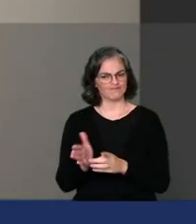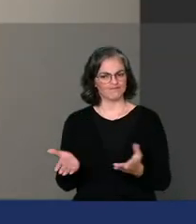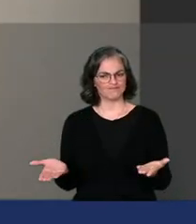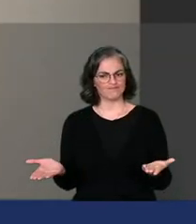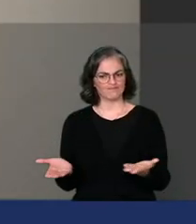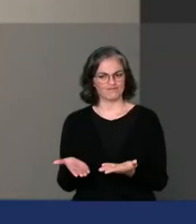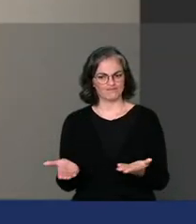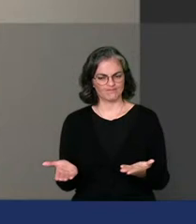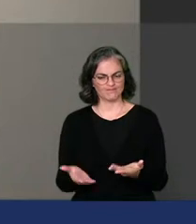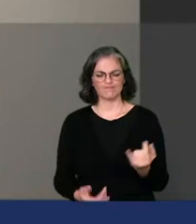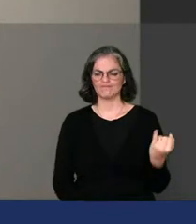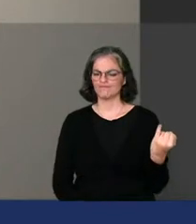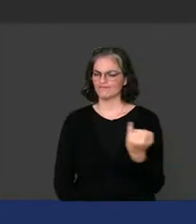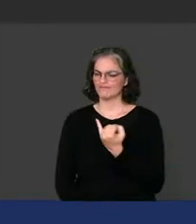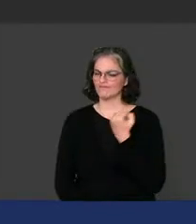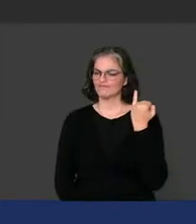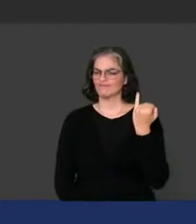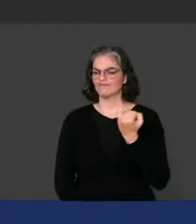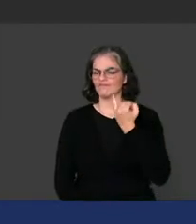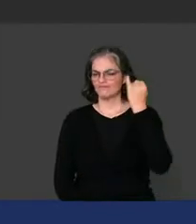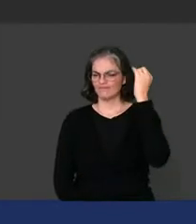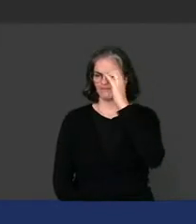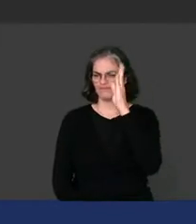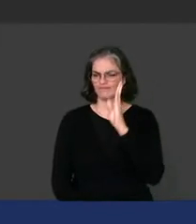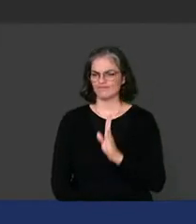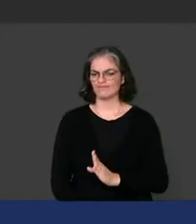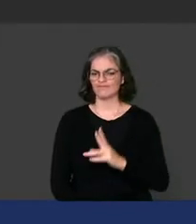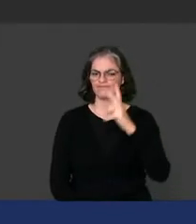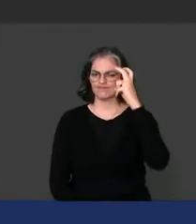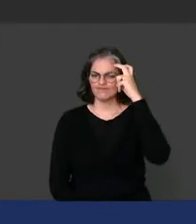DEPUTADAS, ESSA LEI É DE UMA IMPORTÂNCIA MUITO GRANDE PARA O BRASIL, PARA A CULTURA